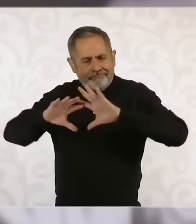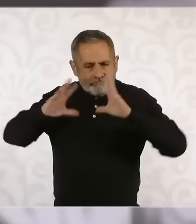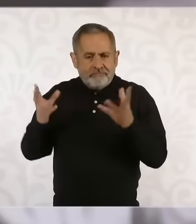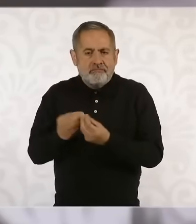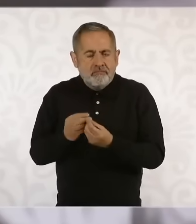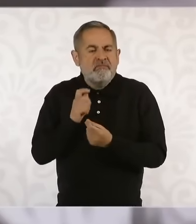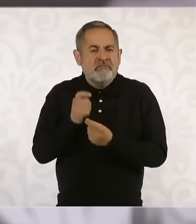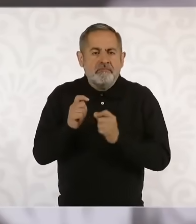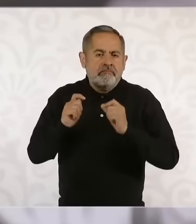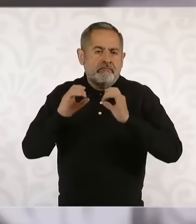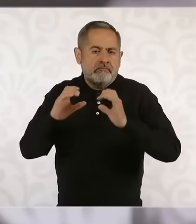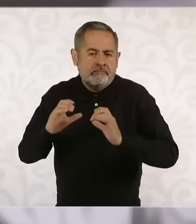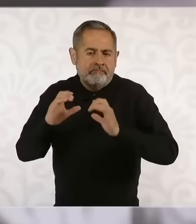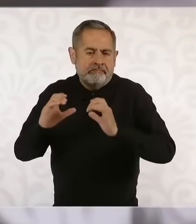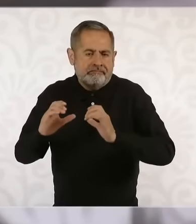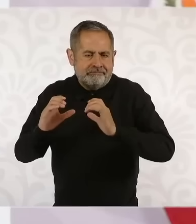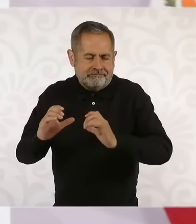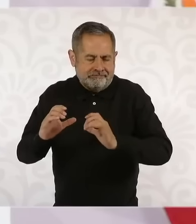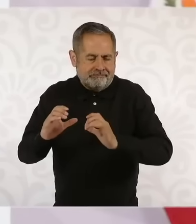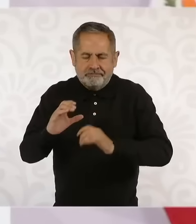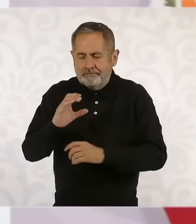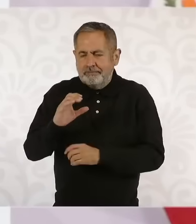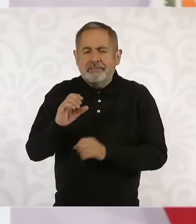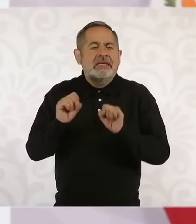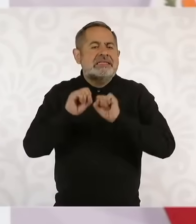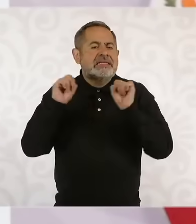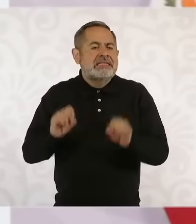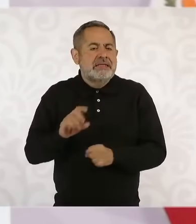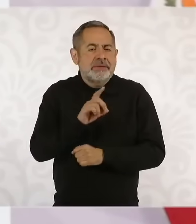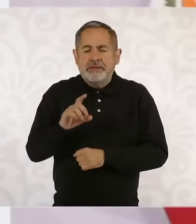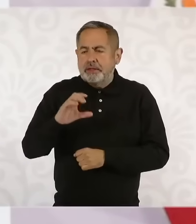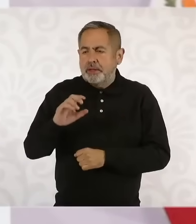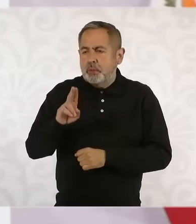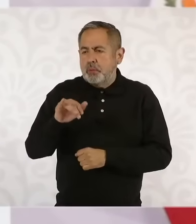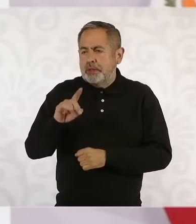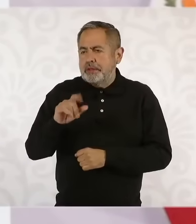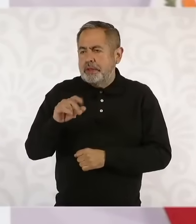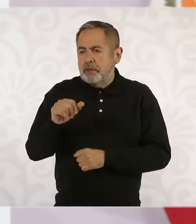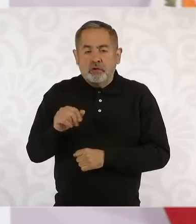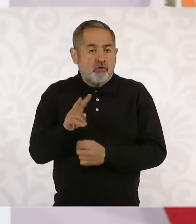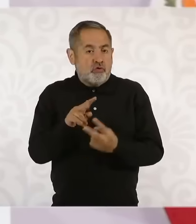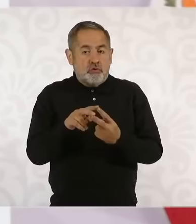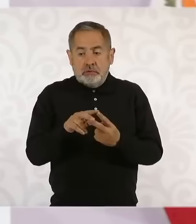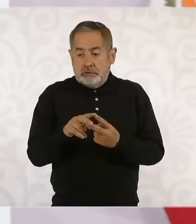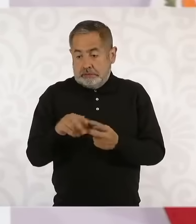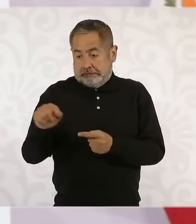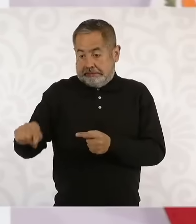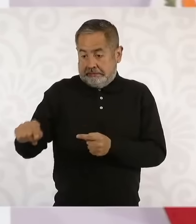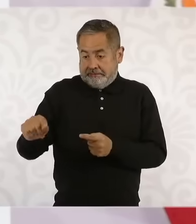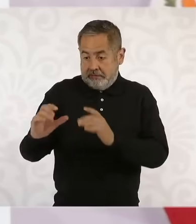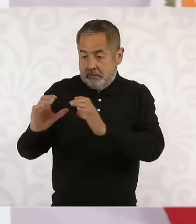con, insisto, estas dos grandes eh áreas, quién es cuidado y las personas cuidadoras. Entonces,